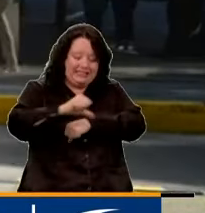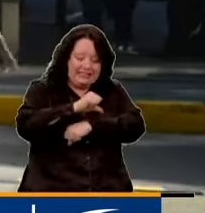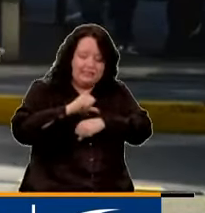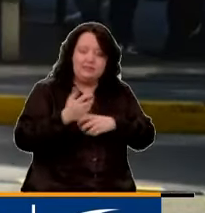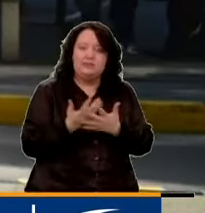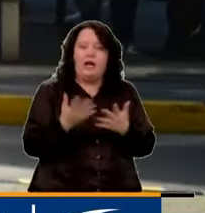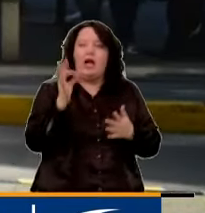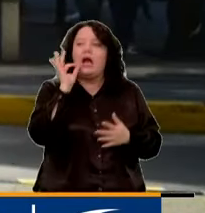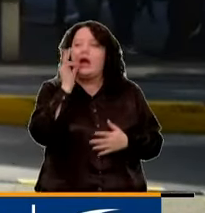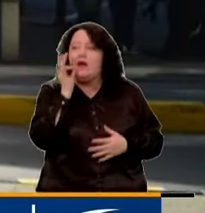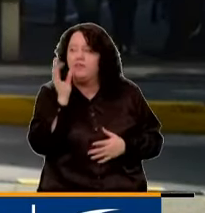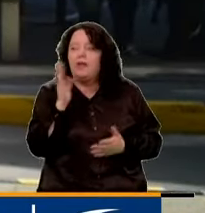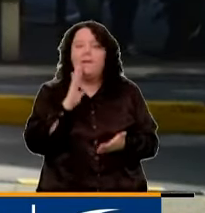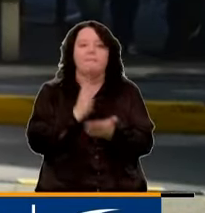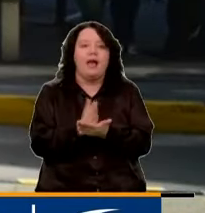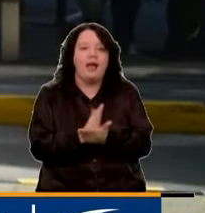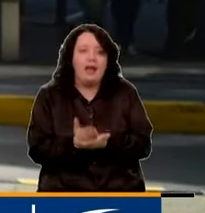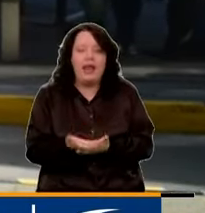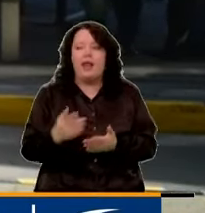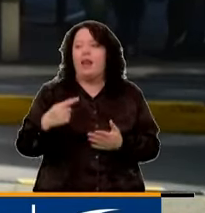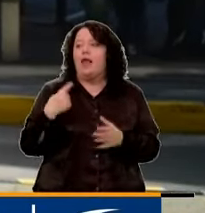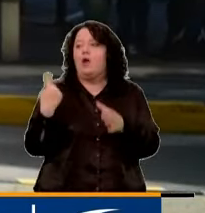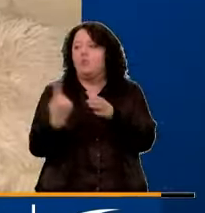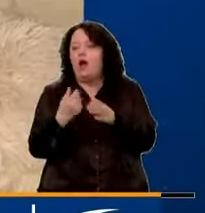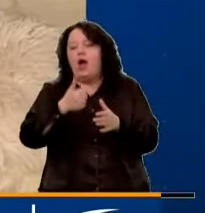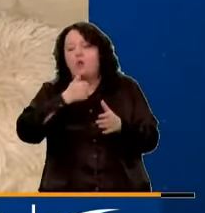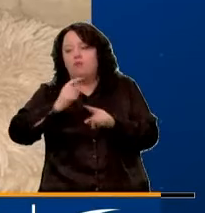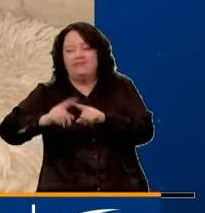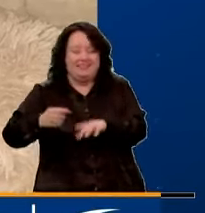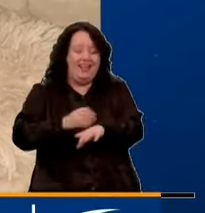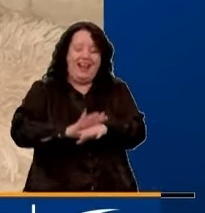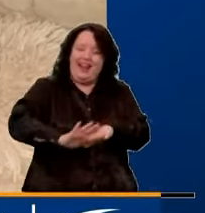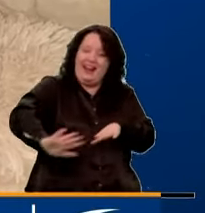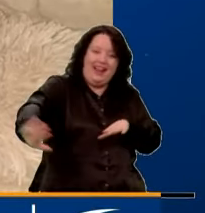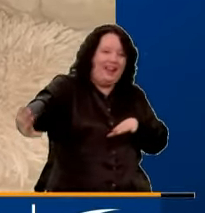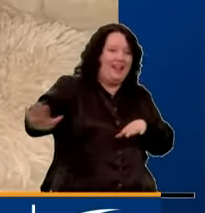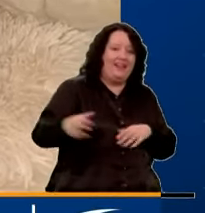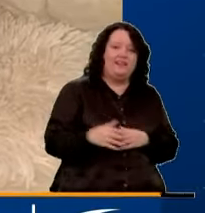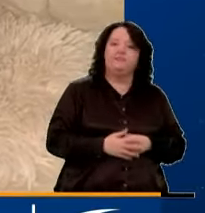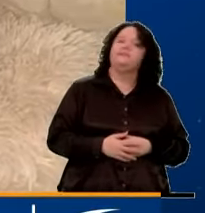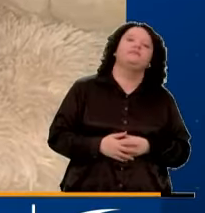el proceso inflamatorio, empeora la quemadura y los daños sobre